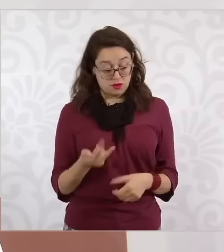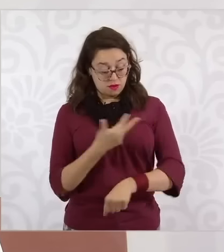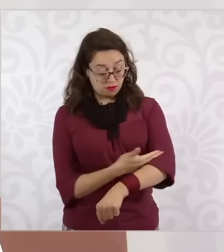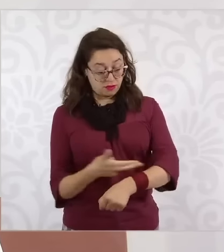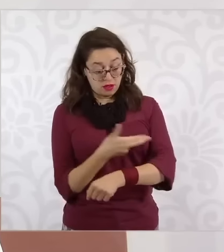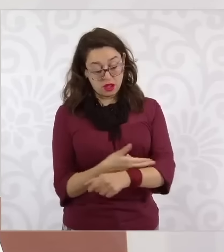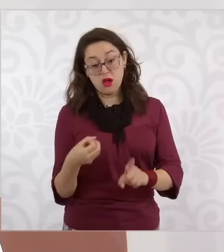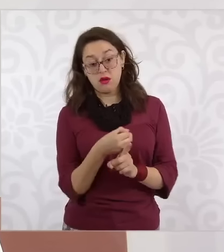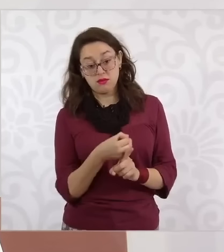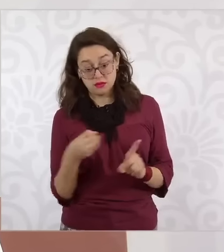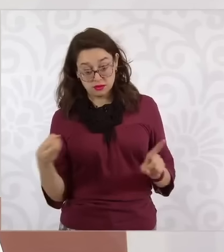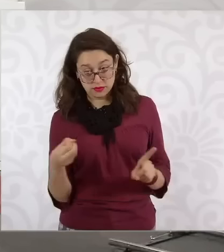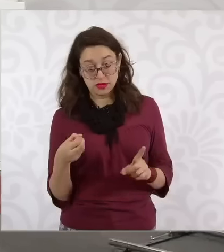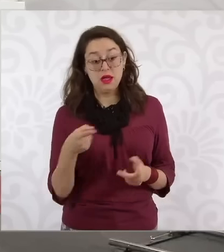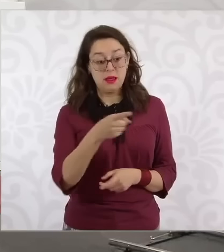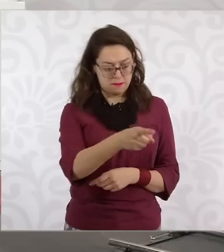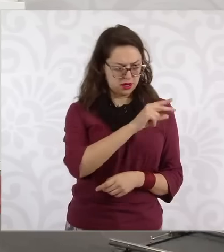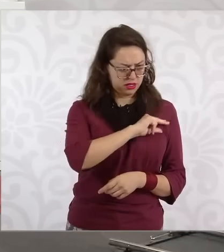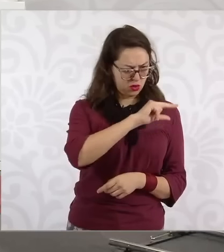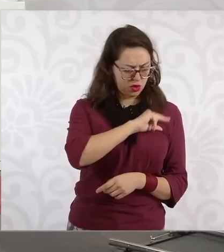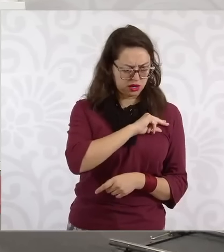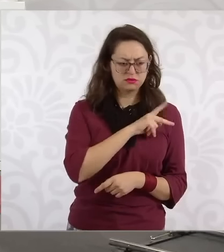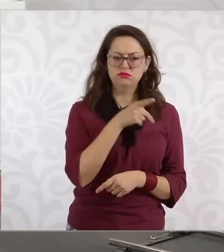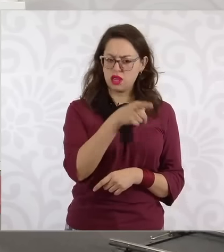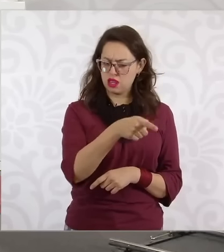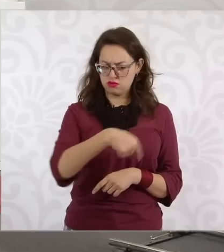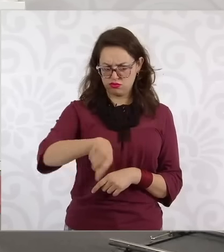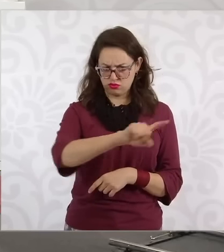para que estén protegidos los privados que estén poniendo la inversión porque ellos van a poner